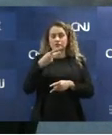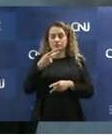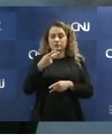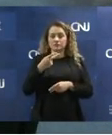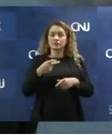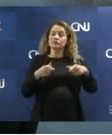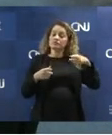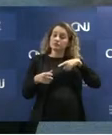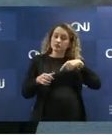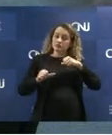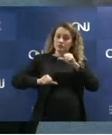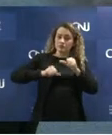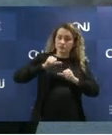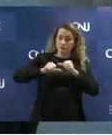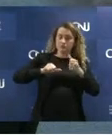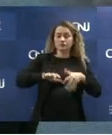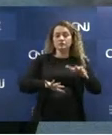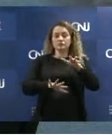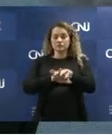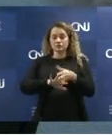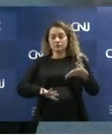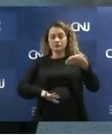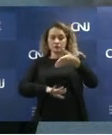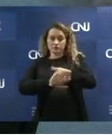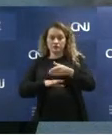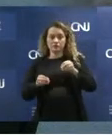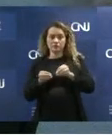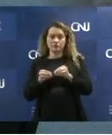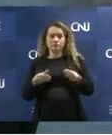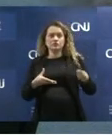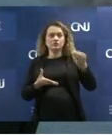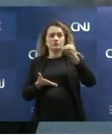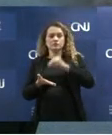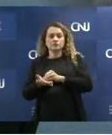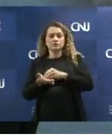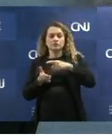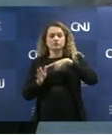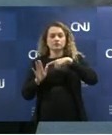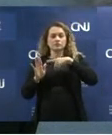Inclusão, na verdade, do parágrafo quinto, o artigo 11 do nosso Regimento Interno